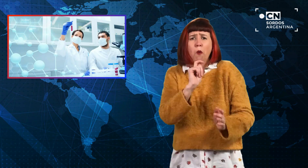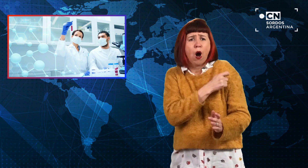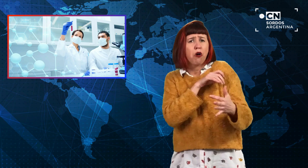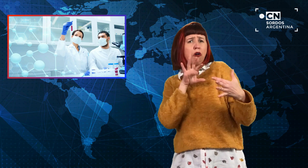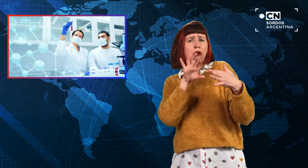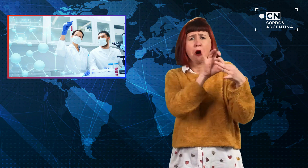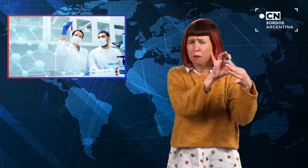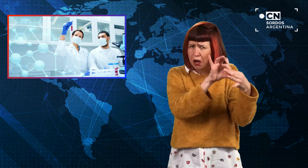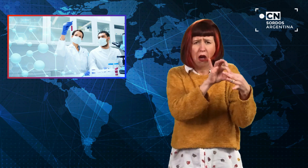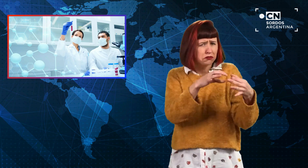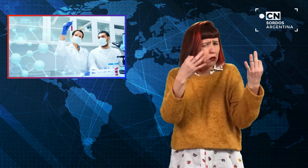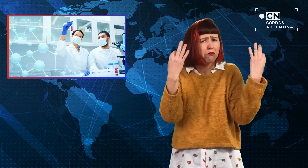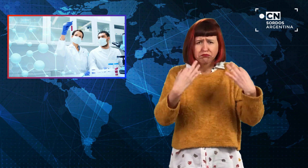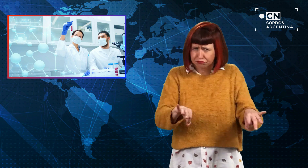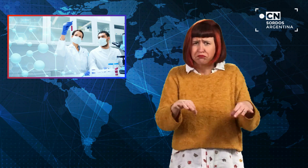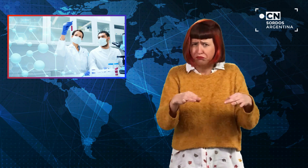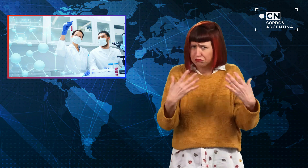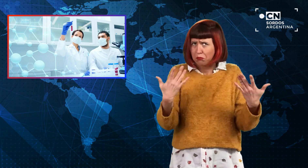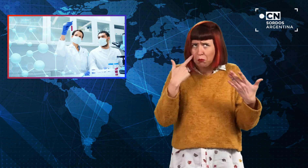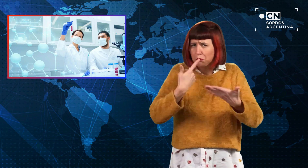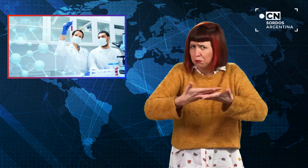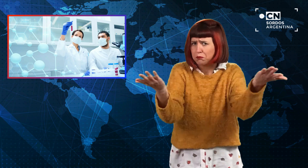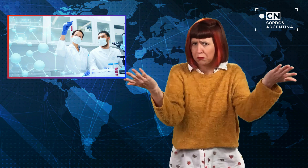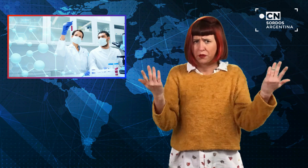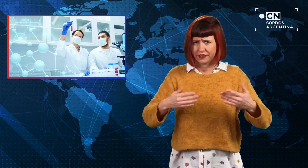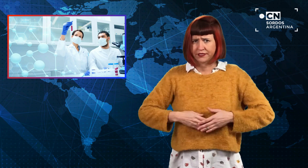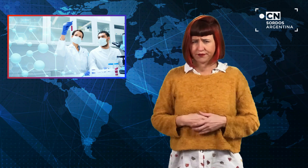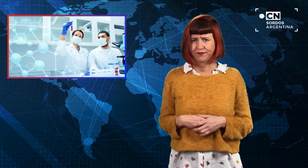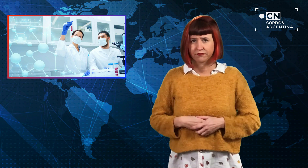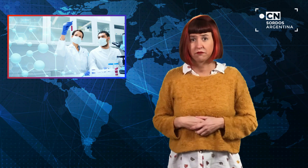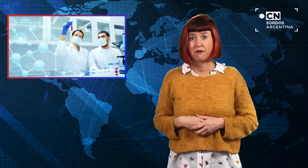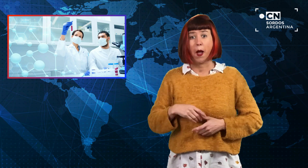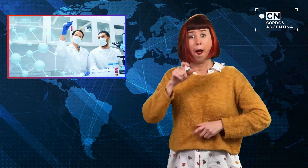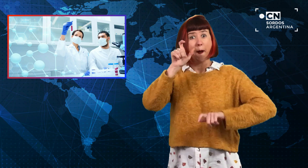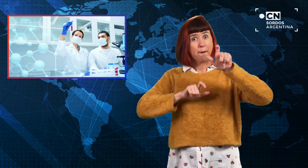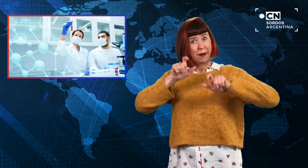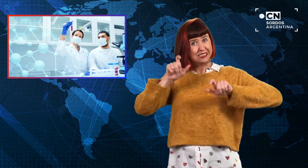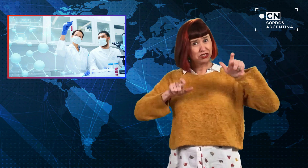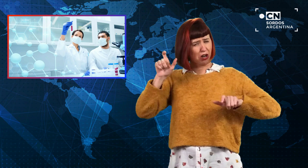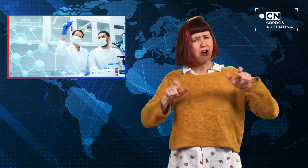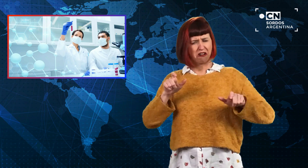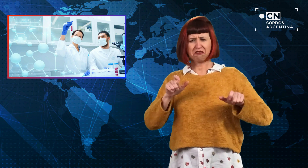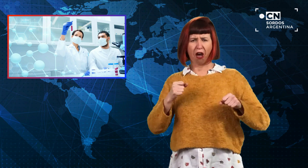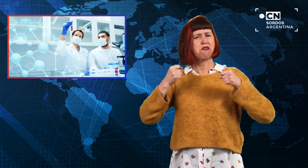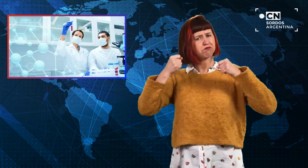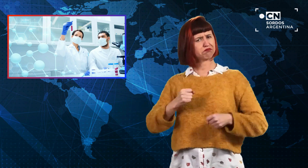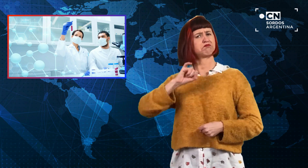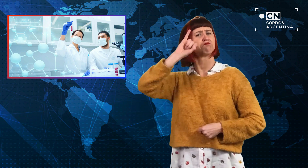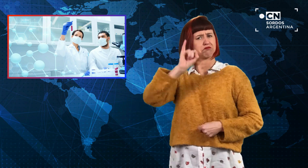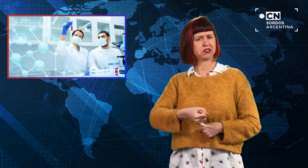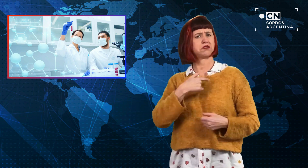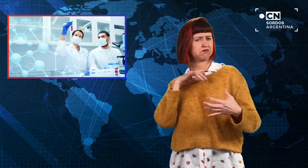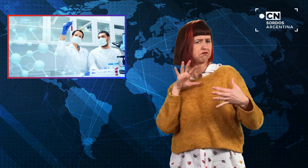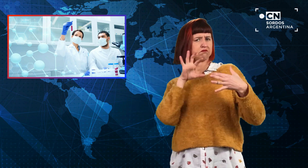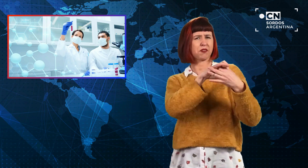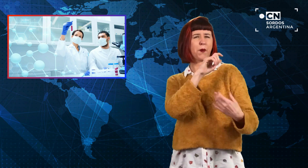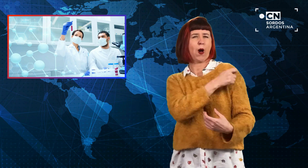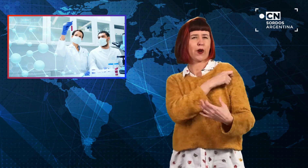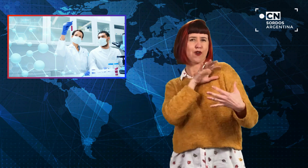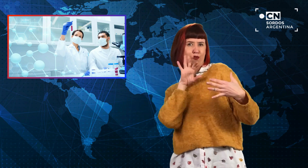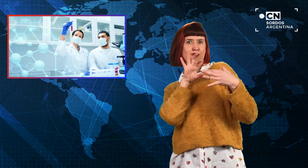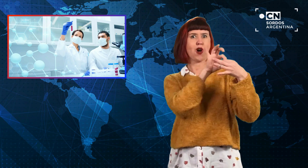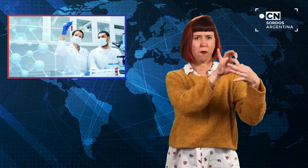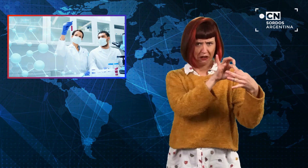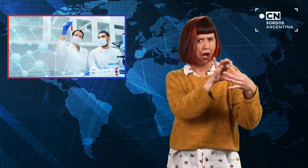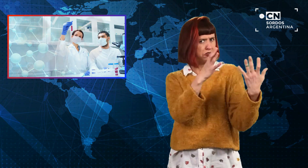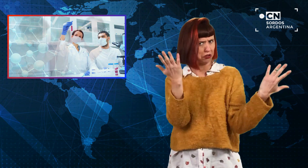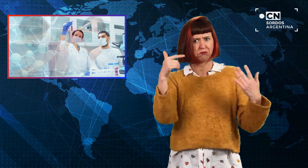de estas combinaciones. Y la gente esta aceptando estas mismas.